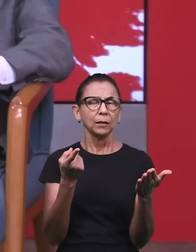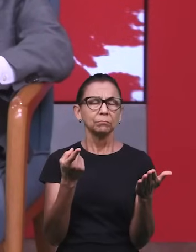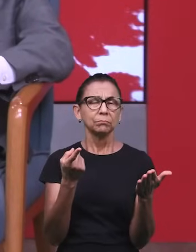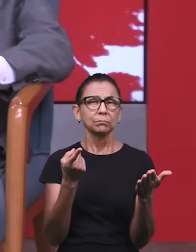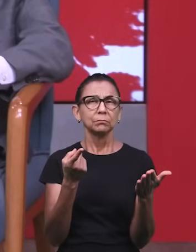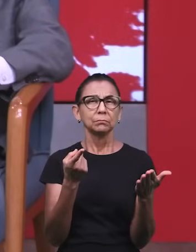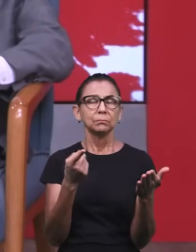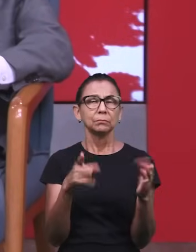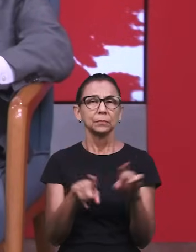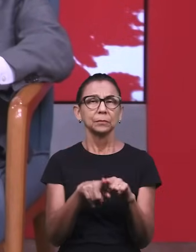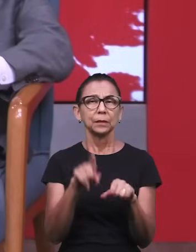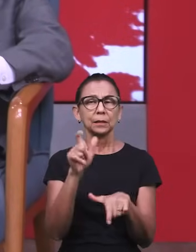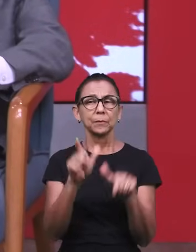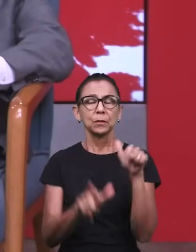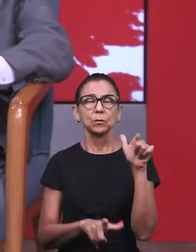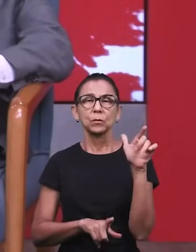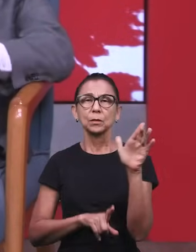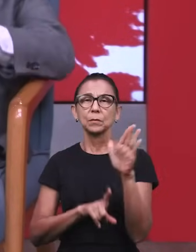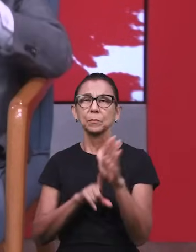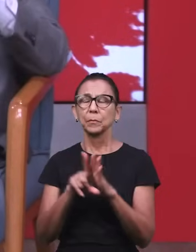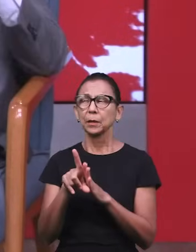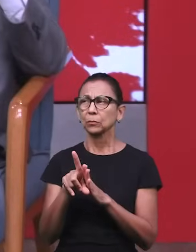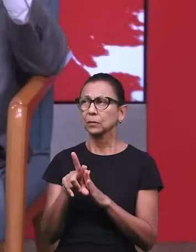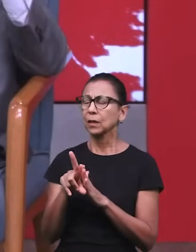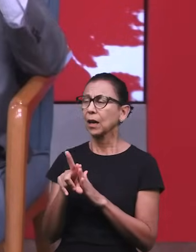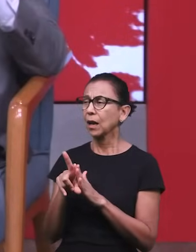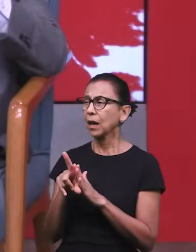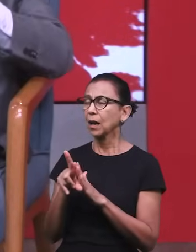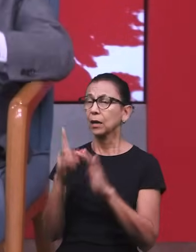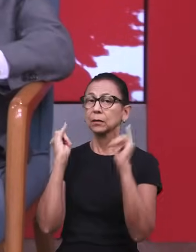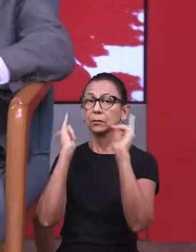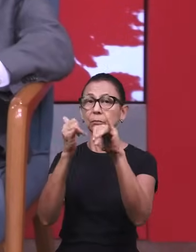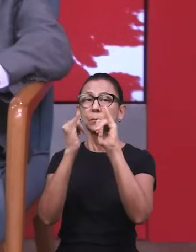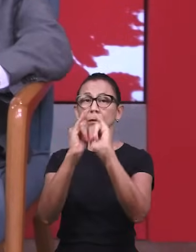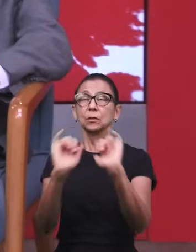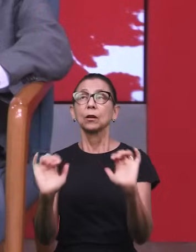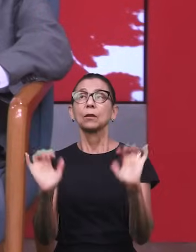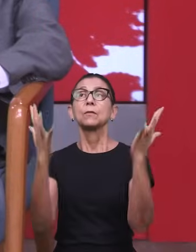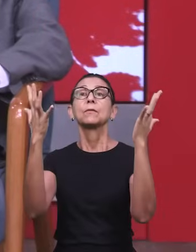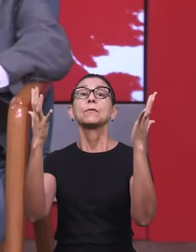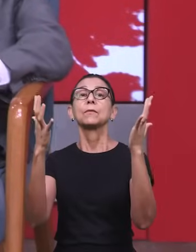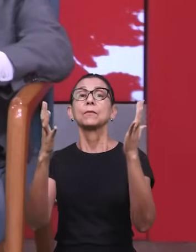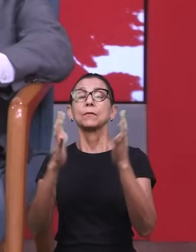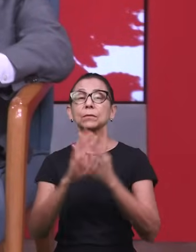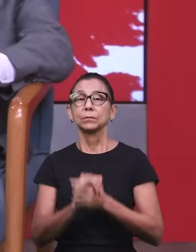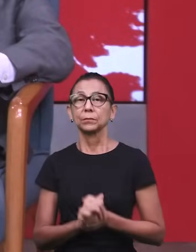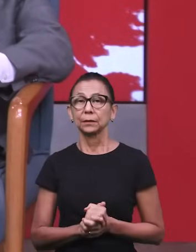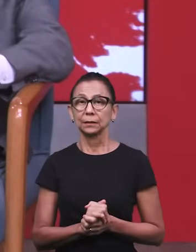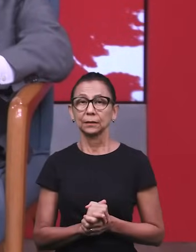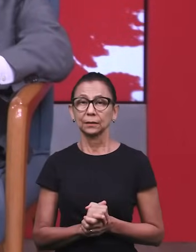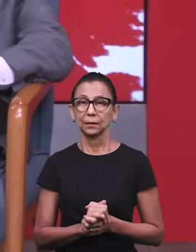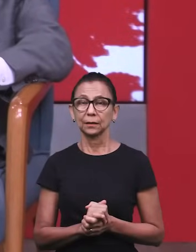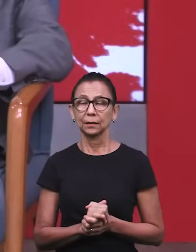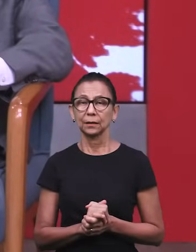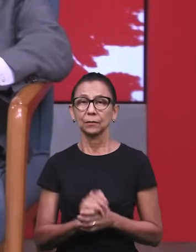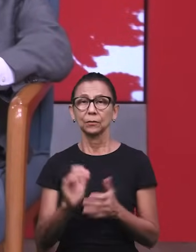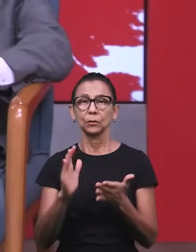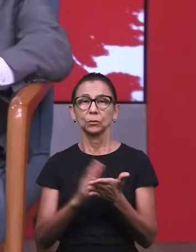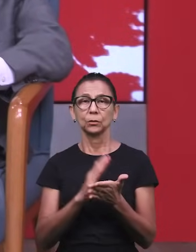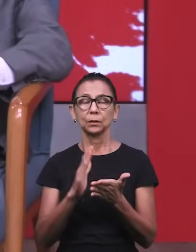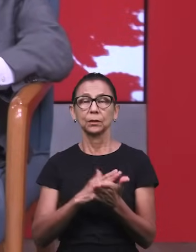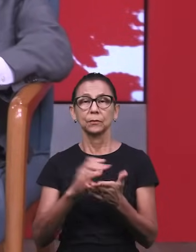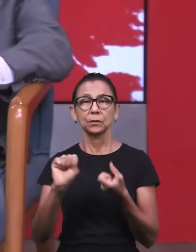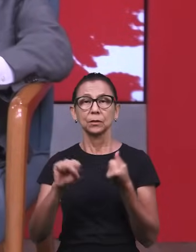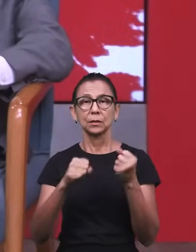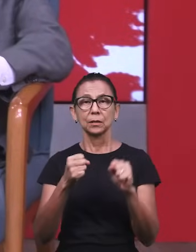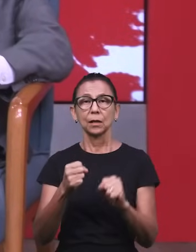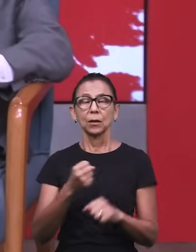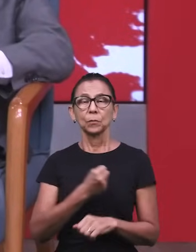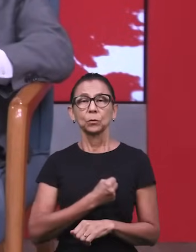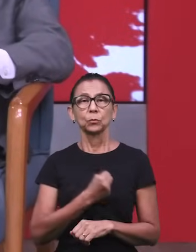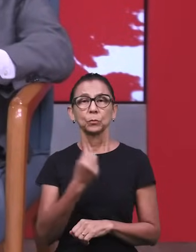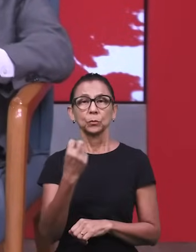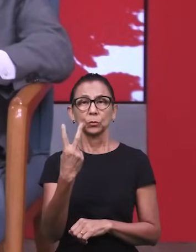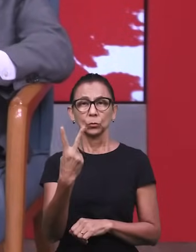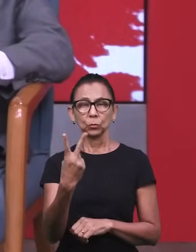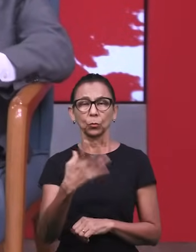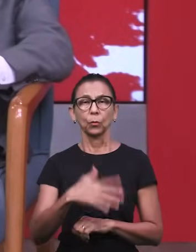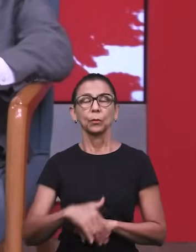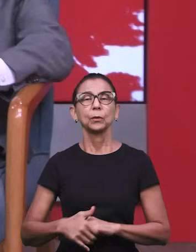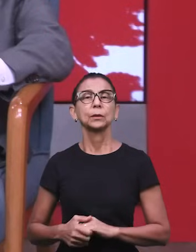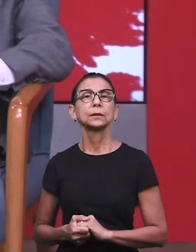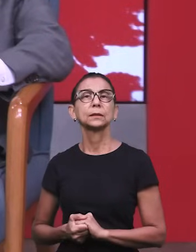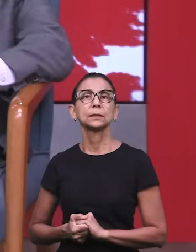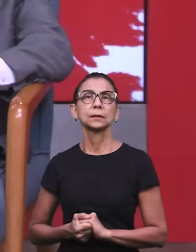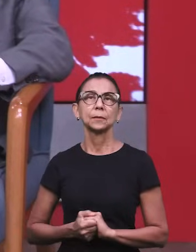festas não é aquele o centro do Trombetas e festas foi o Salmo número do né o né a a sobre os povos